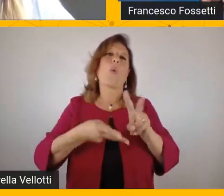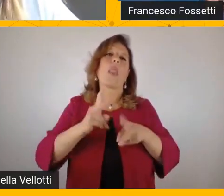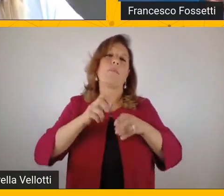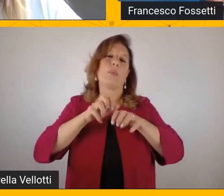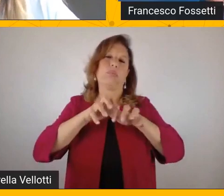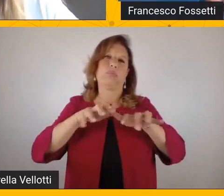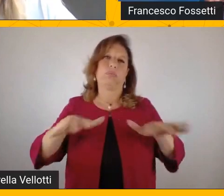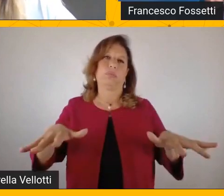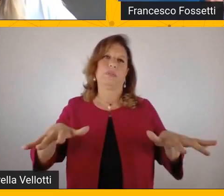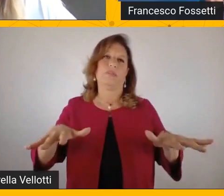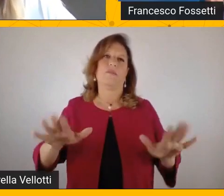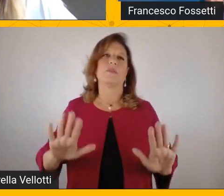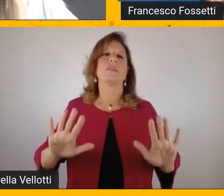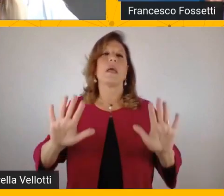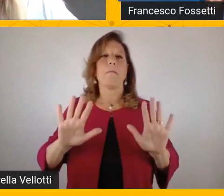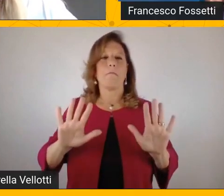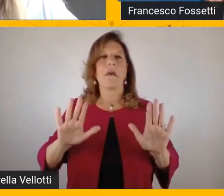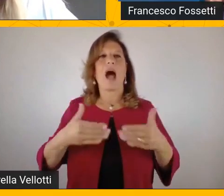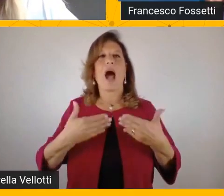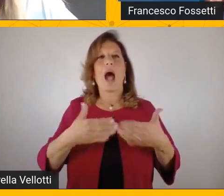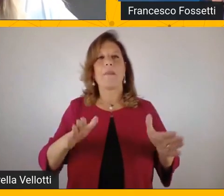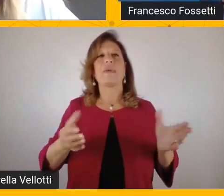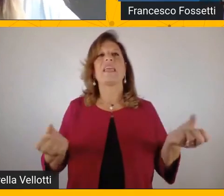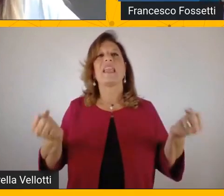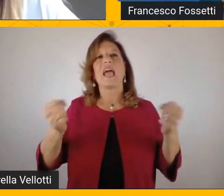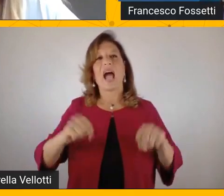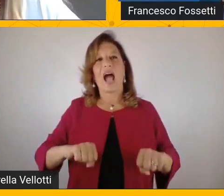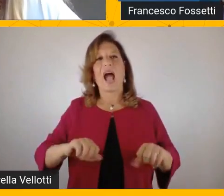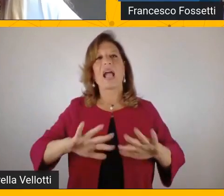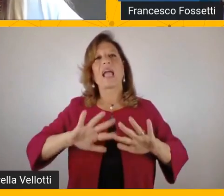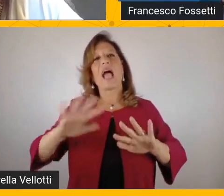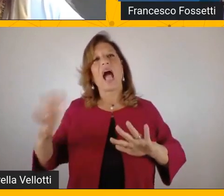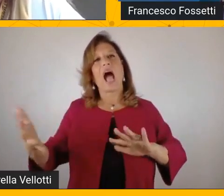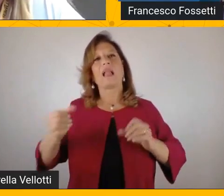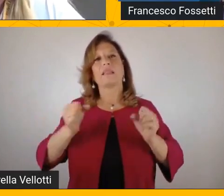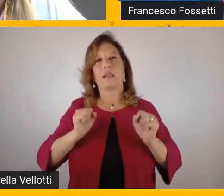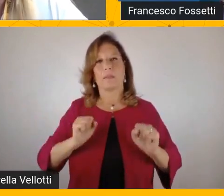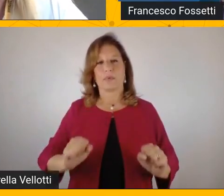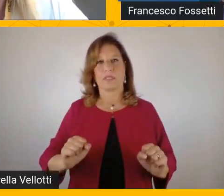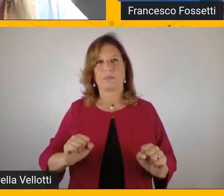quelli più diffusi ehm ma aprirsi anche ad altre